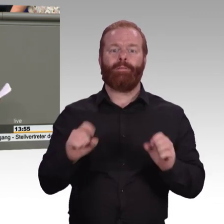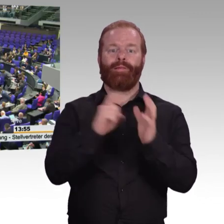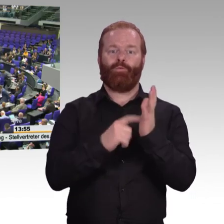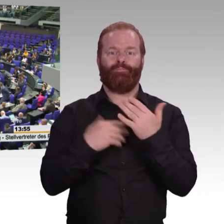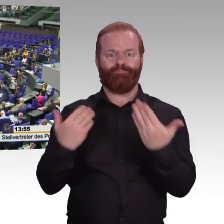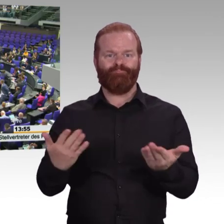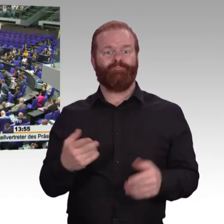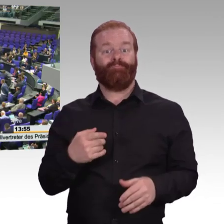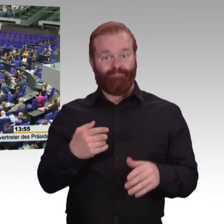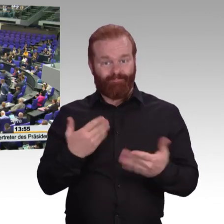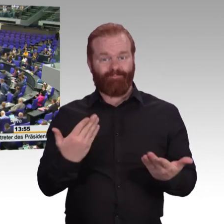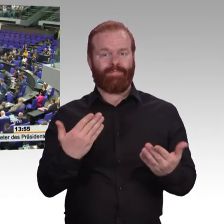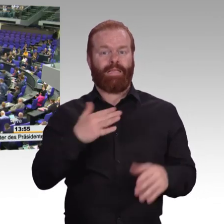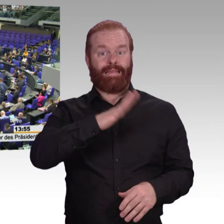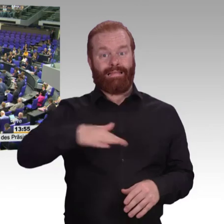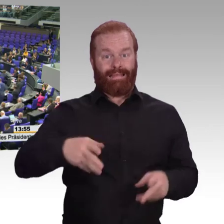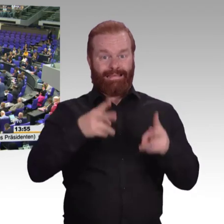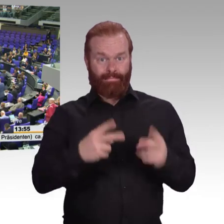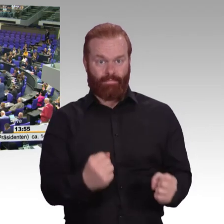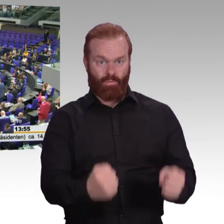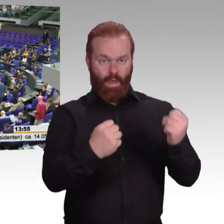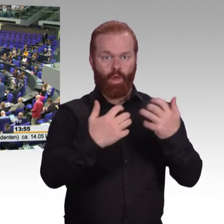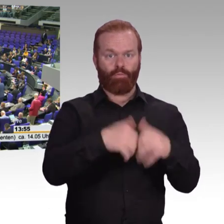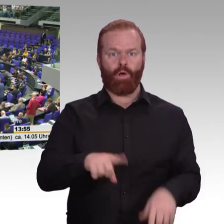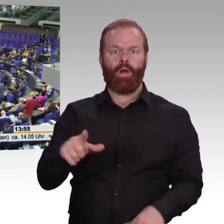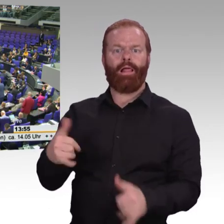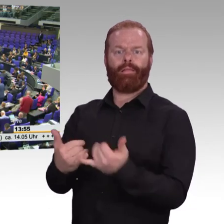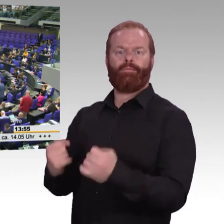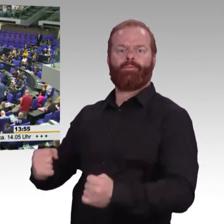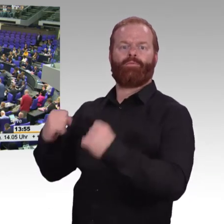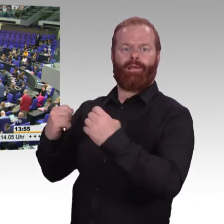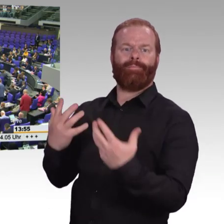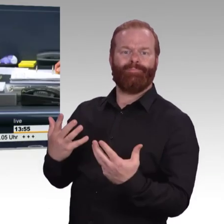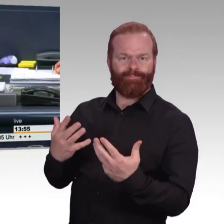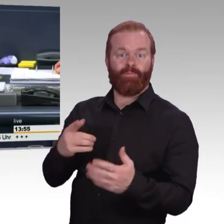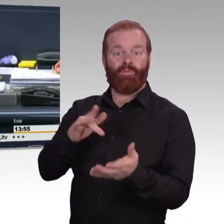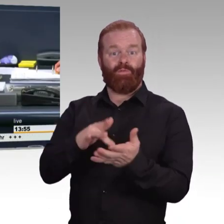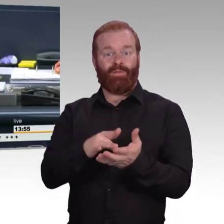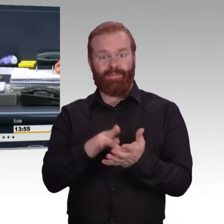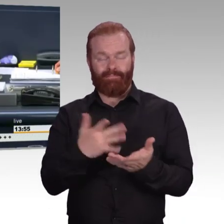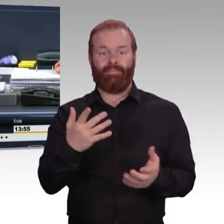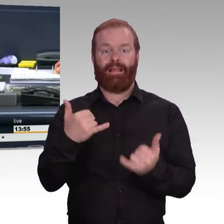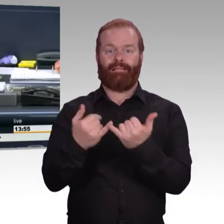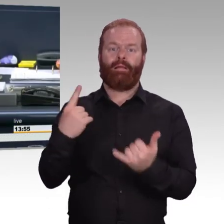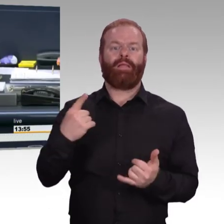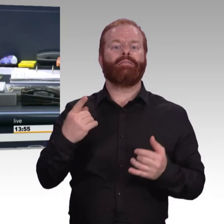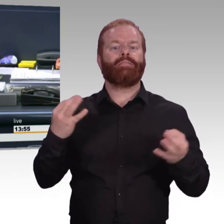(Beifall) (Präsidium) Das Wort hat der Kollege Matthias Seestern-Pauly